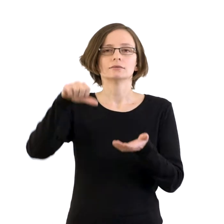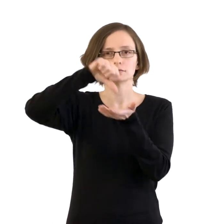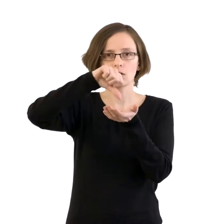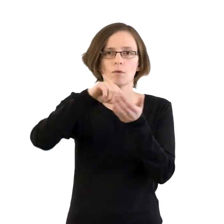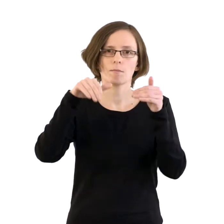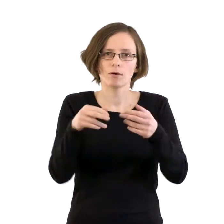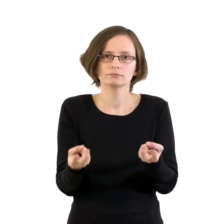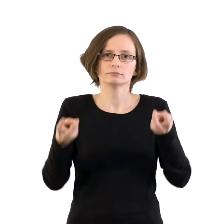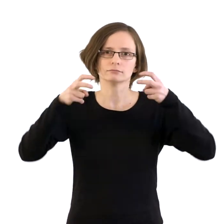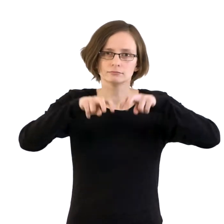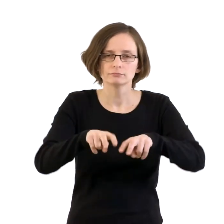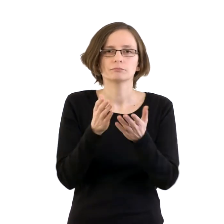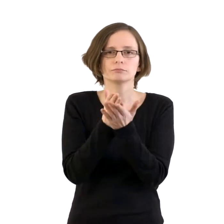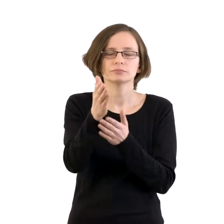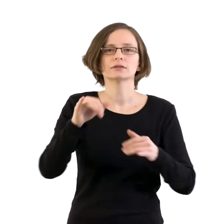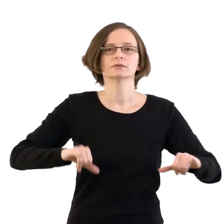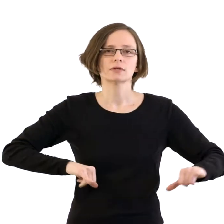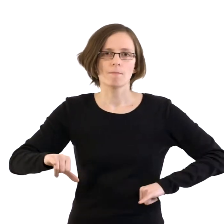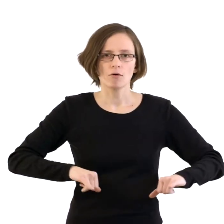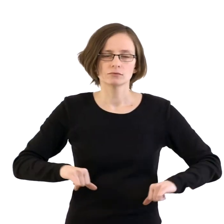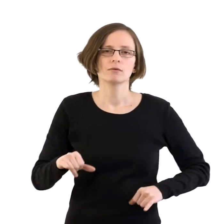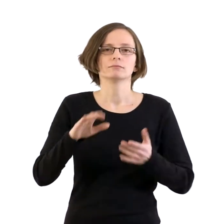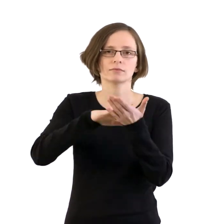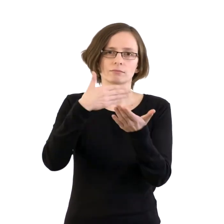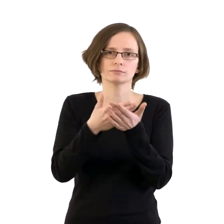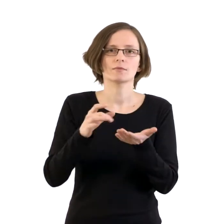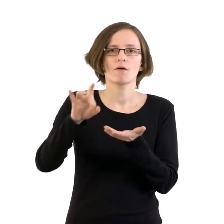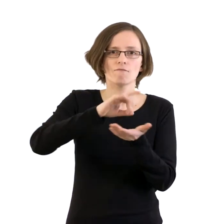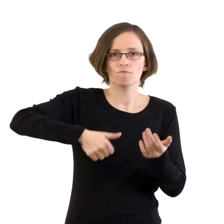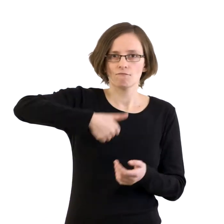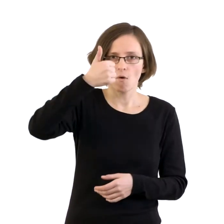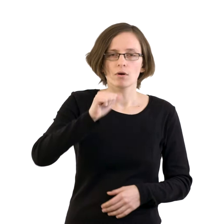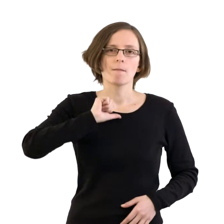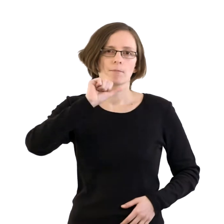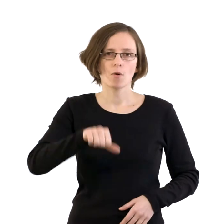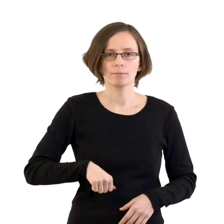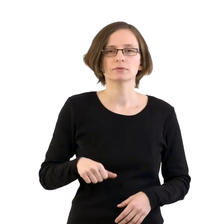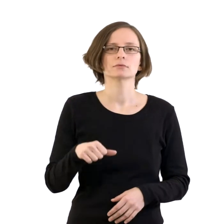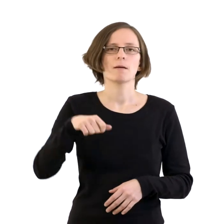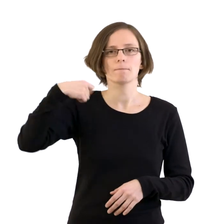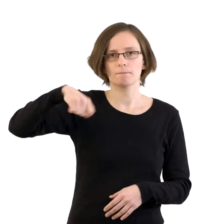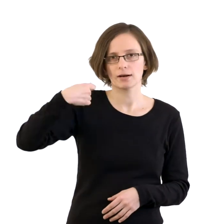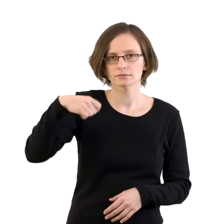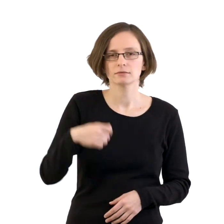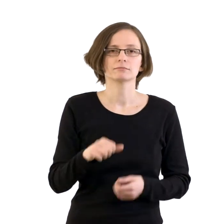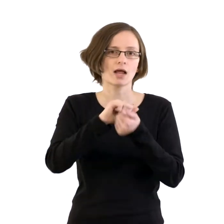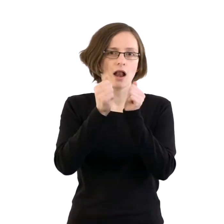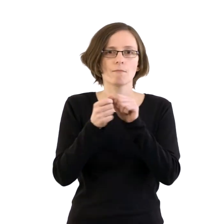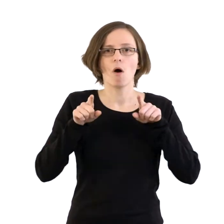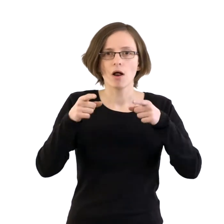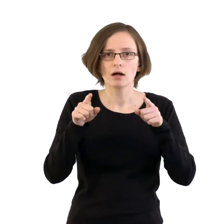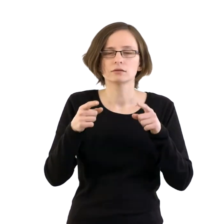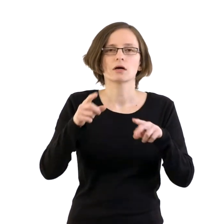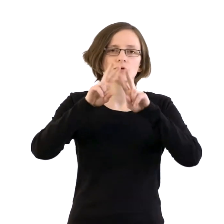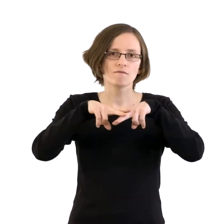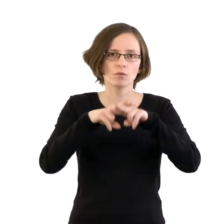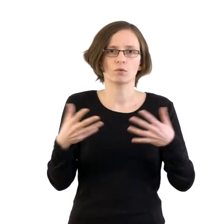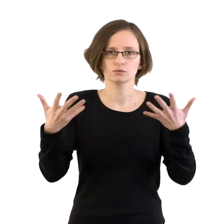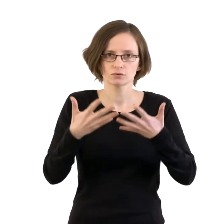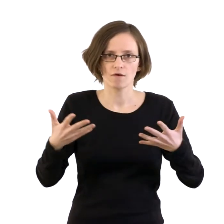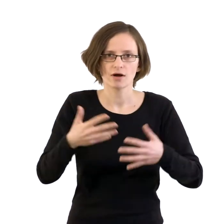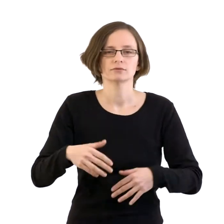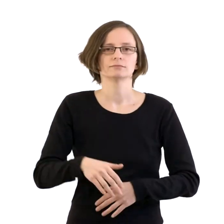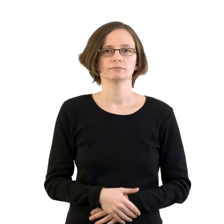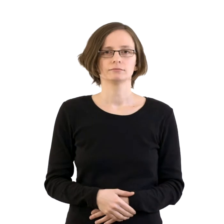Centra mogą być tworzone przez jednostki samorządu terytorialnego (wójta, burmistrza, prezydenta) lub organizacje pozarządowe (fundacje, stowarzyszenia).